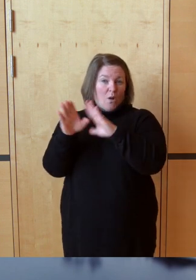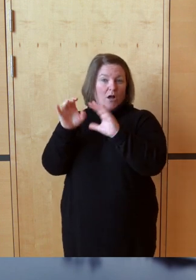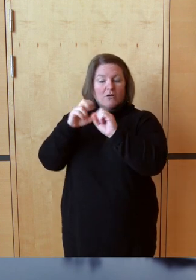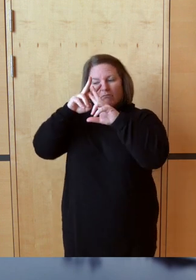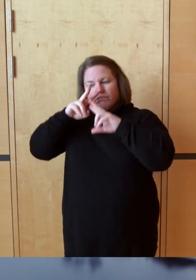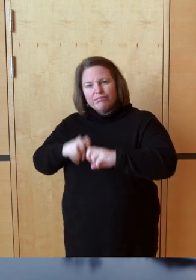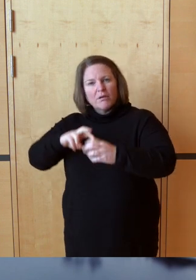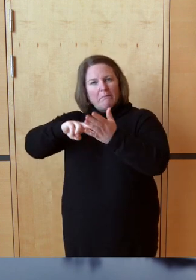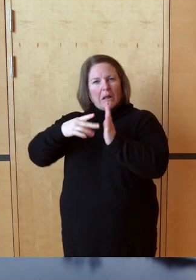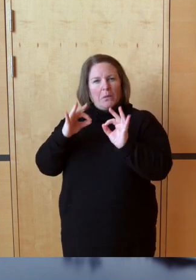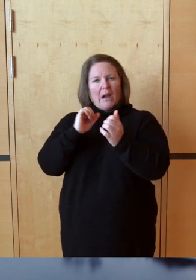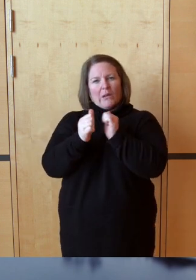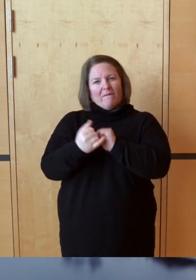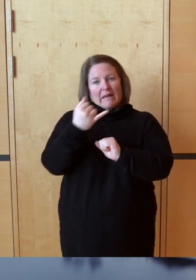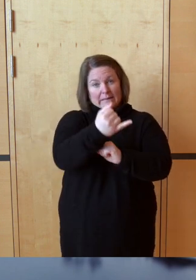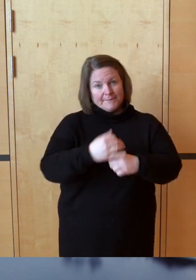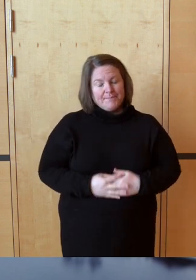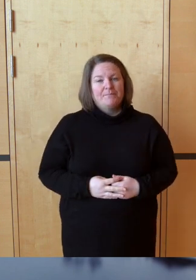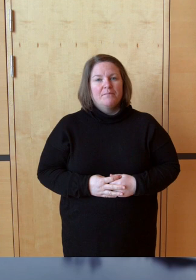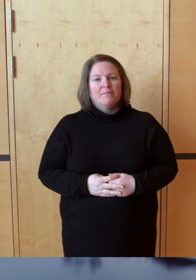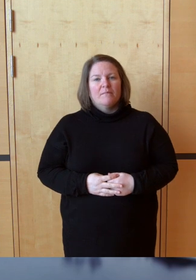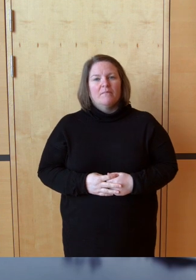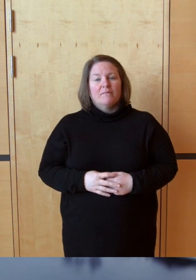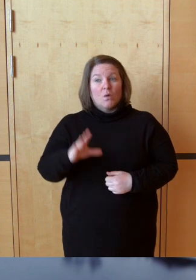Renovering av byggnad Jag har slagit mig rätt att fatta det